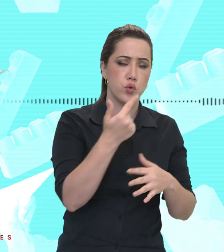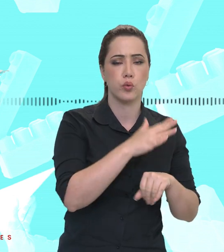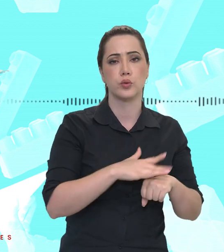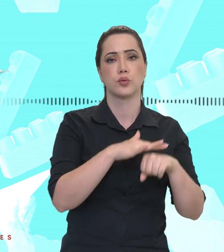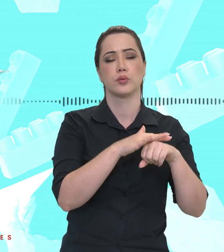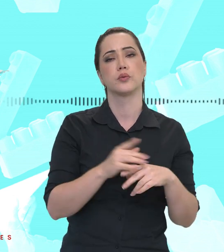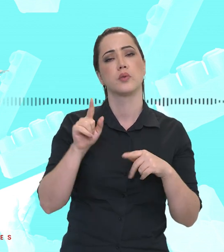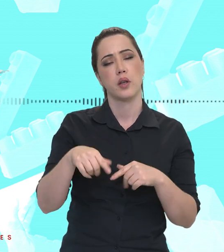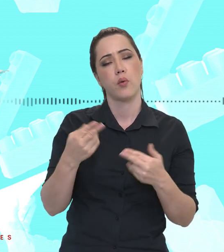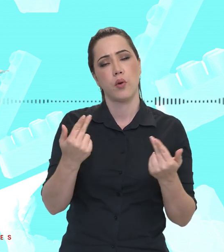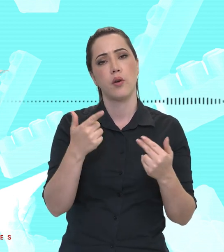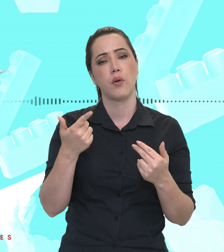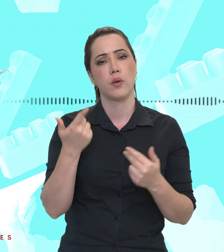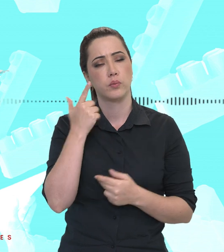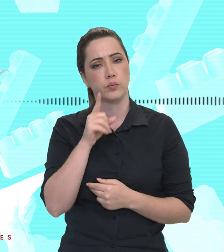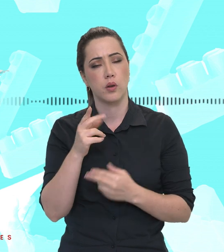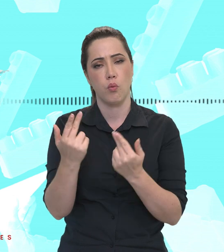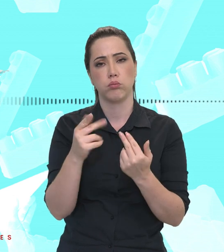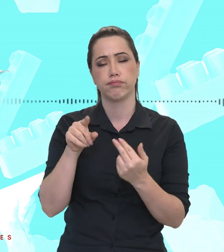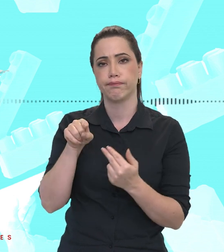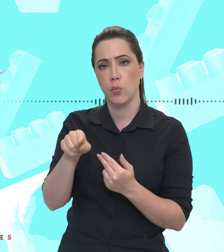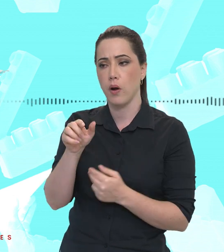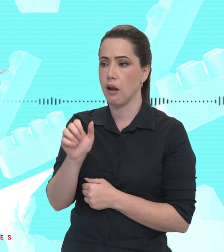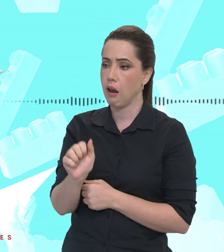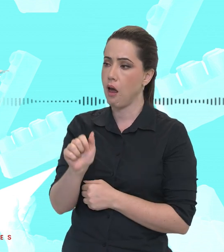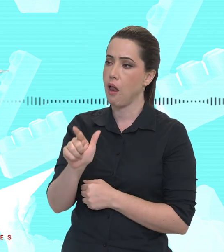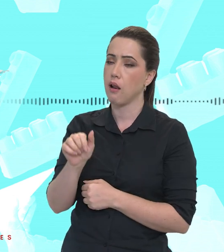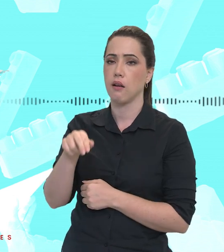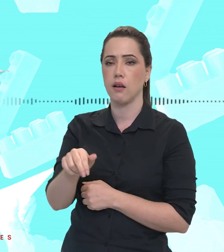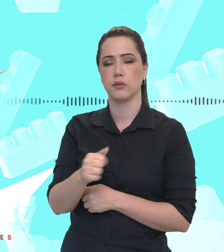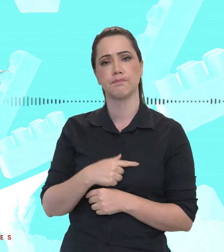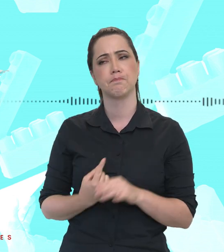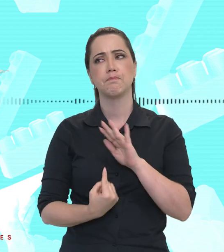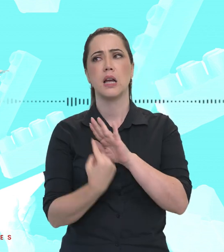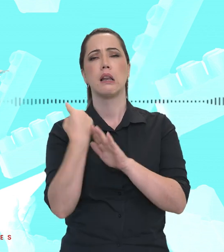[Leyberson] Foi o que aconteceu com Alana. Durante a pandemia de covid-19, aquela depressão